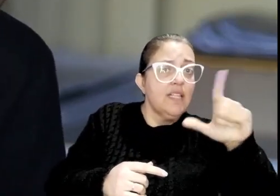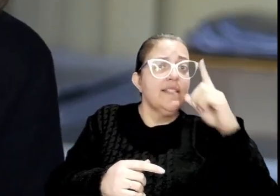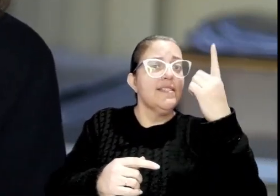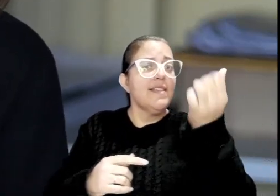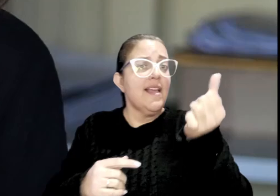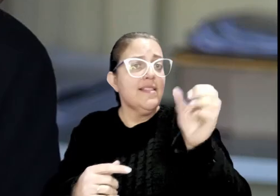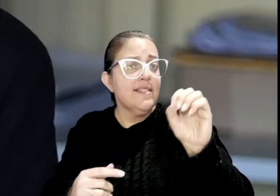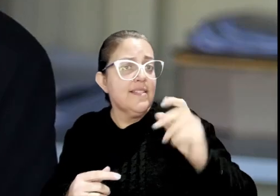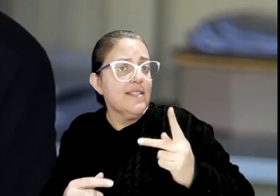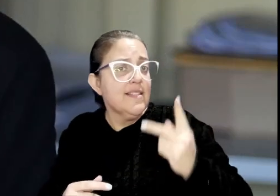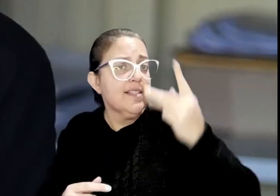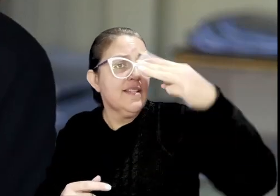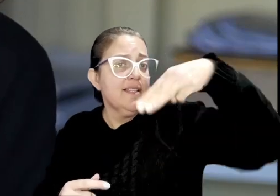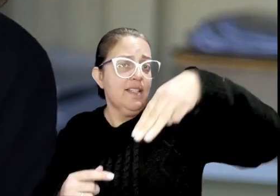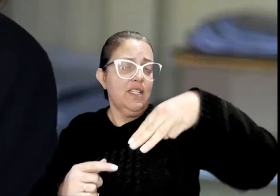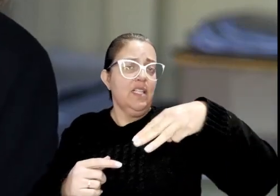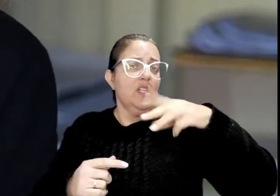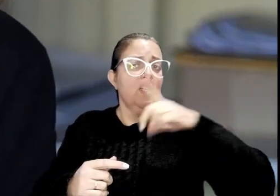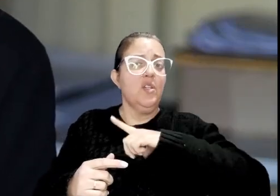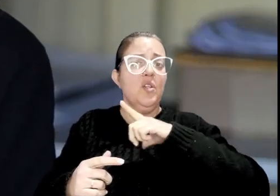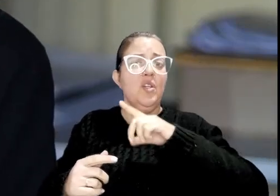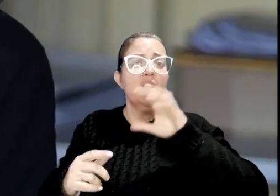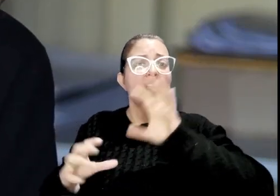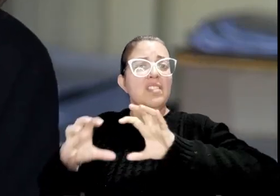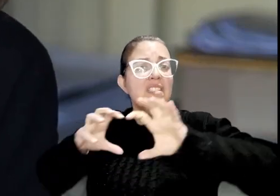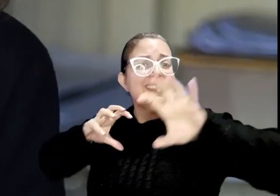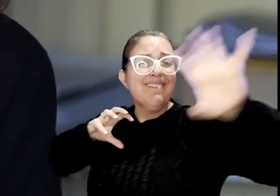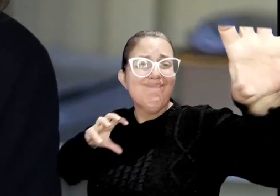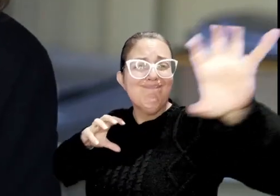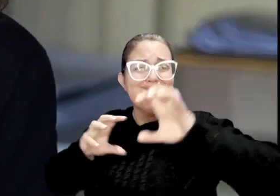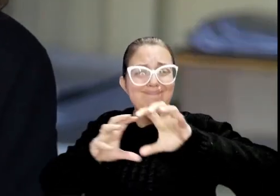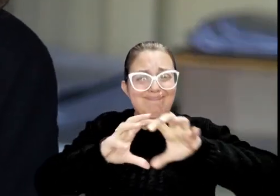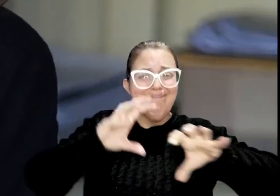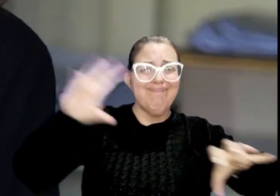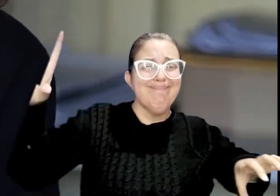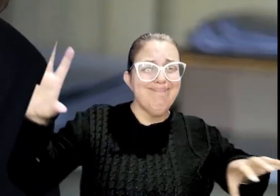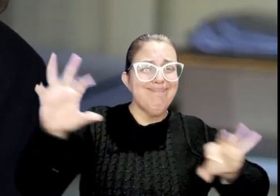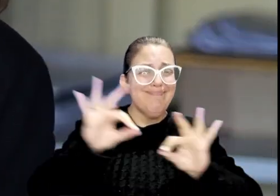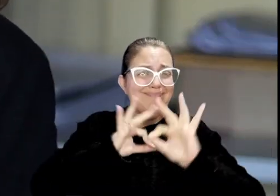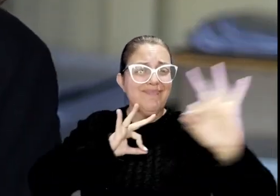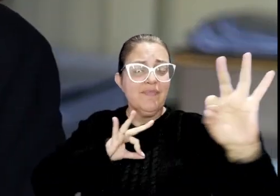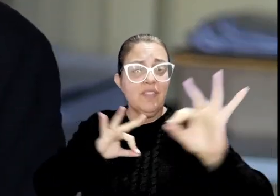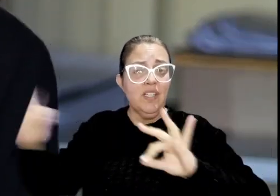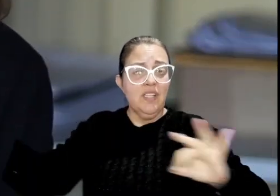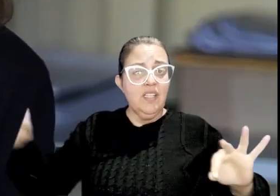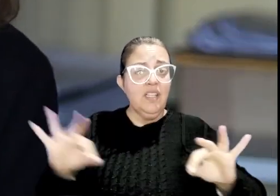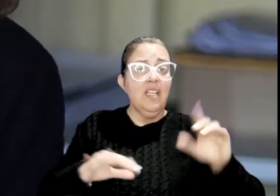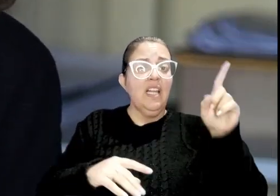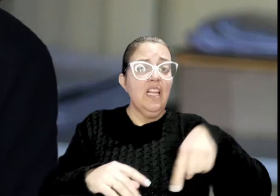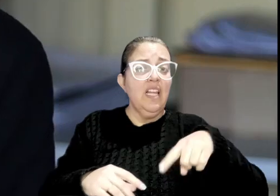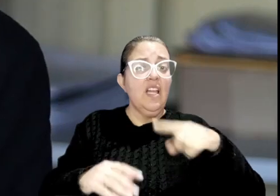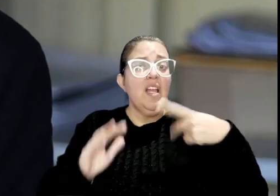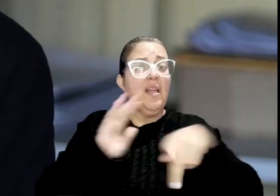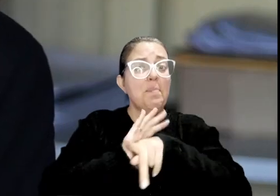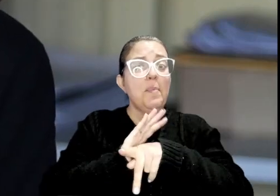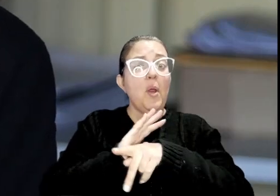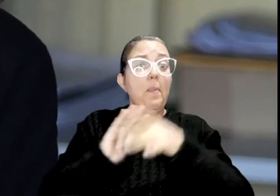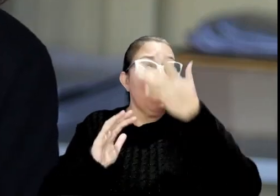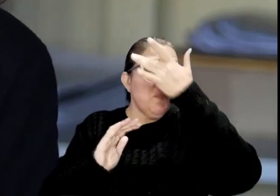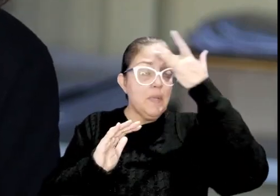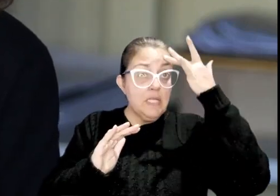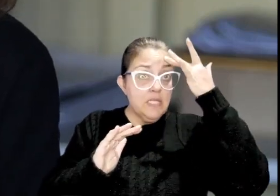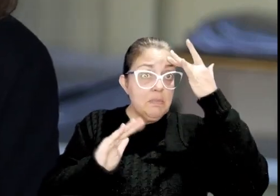são muito distantes E aí os projetos ficam somente para as pessoas que moram na área Central então